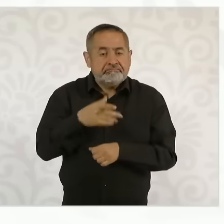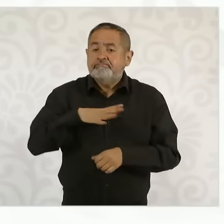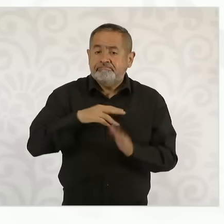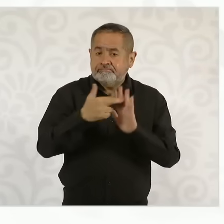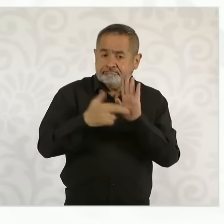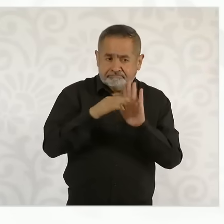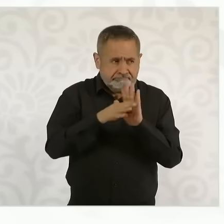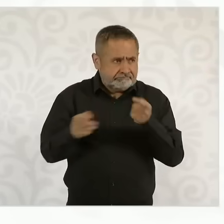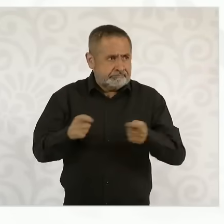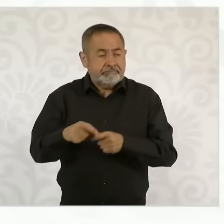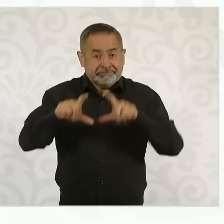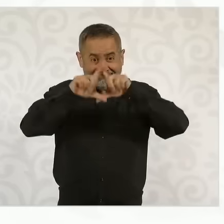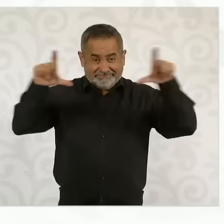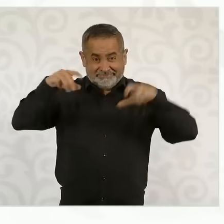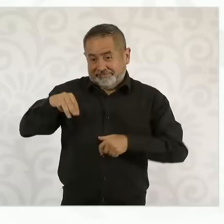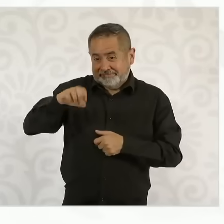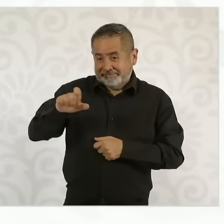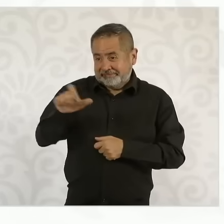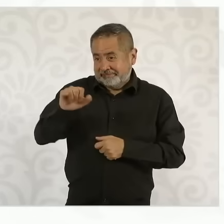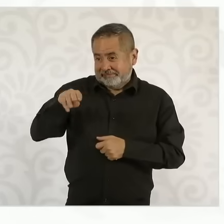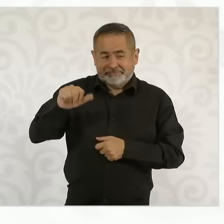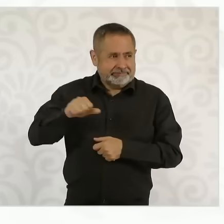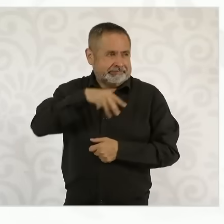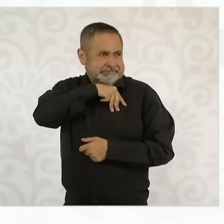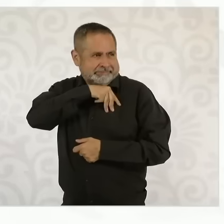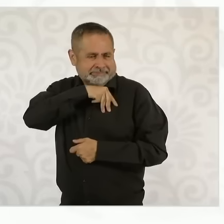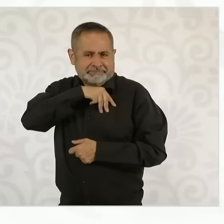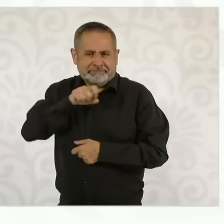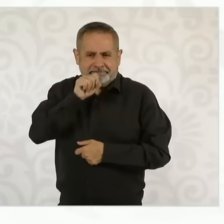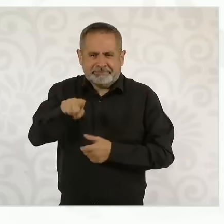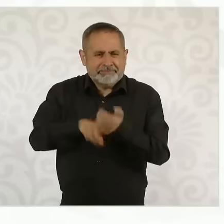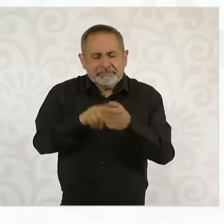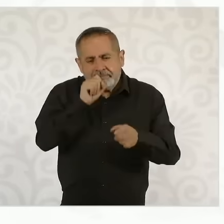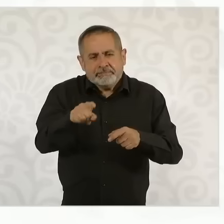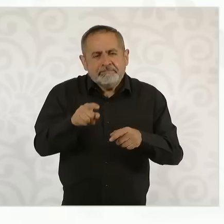aquí mexicana ha tenido una participación en este segundo semestre del en este primer semestre del